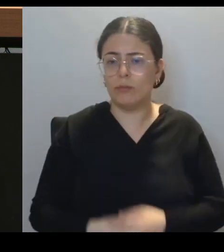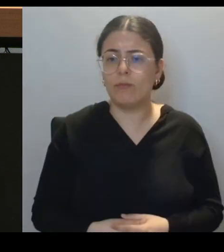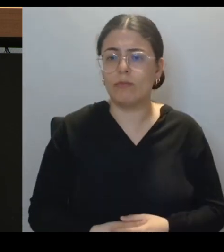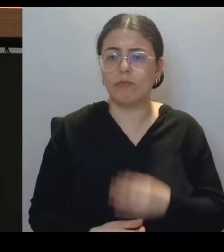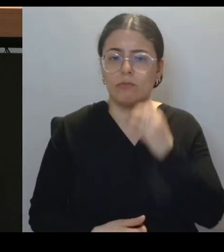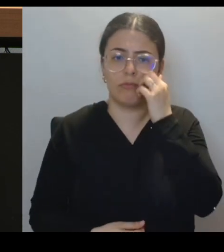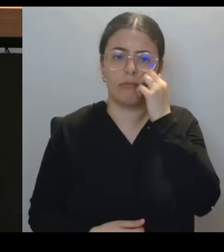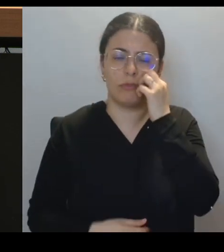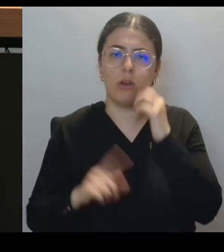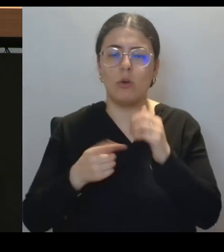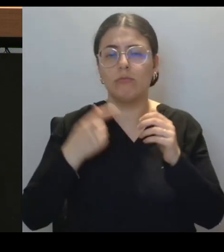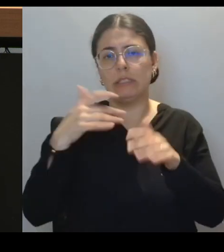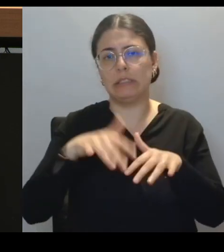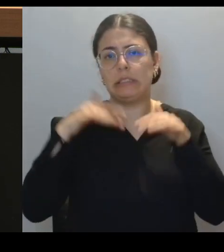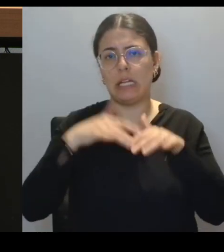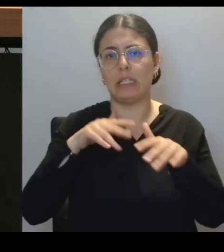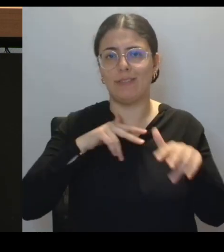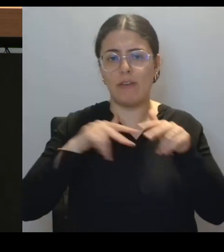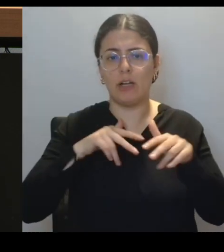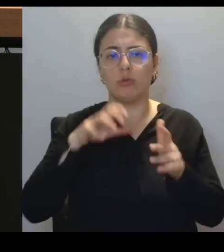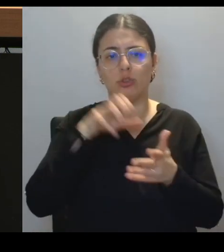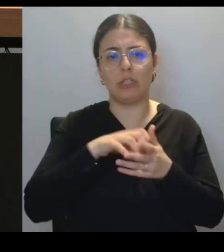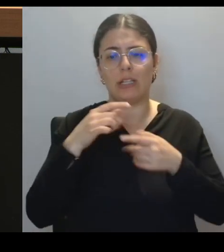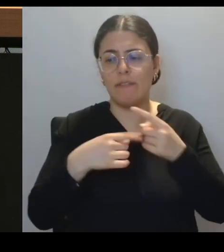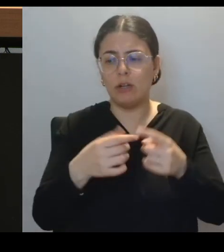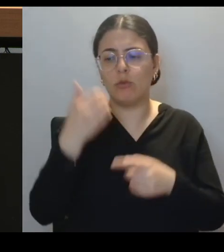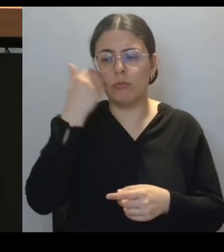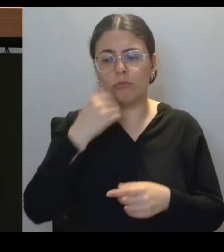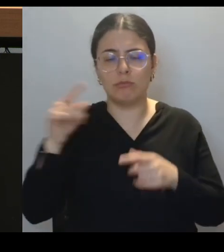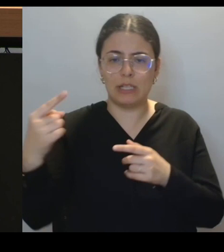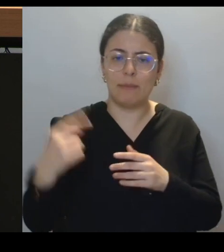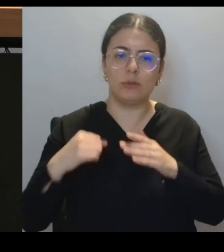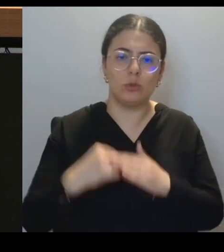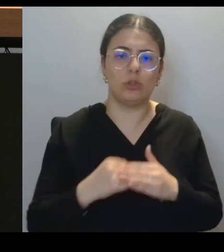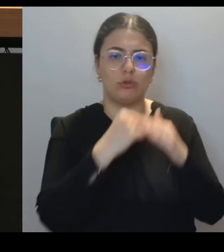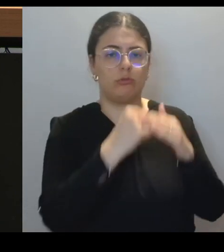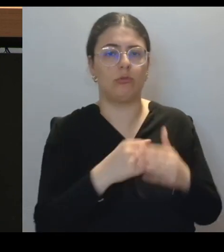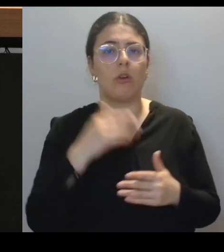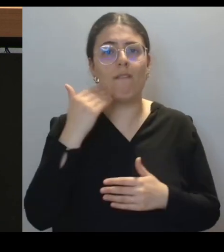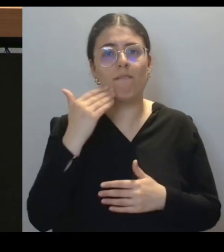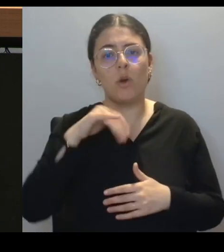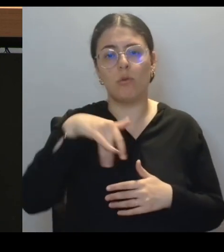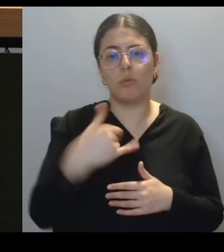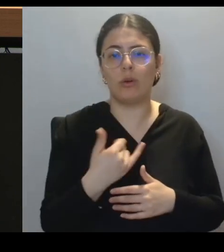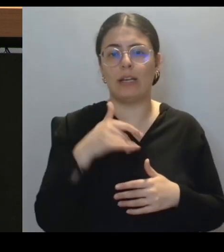Das Wohnprojekt hat Symbolcharakter und es muss vor Verdrängung geschützt werden. Wir als SPD.